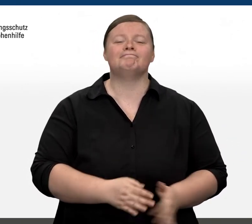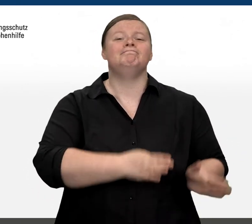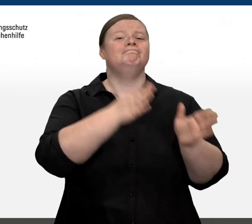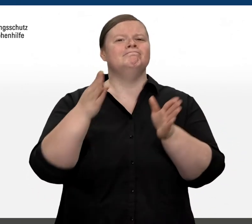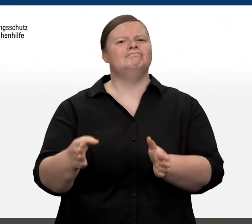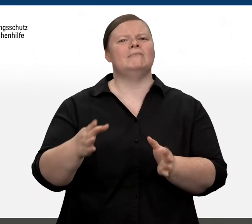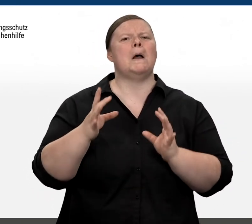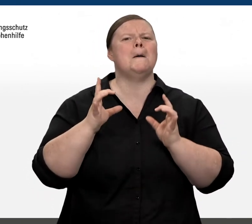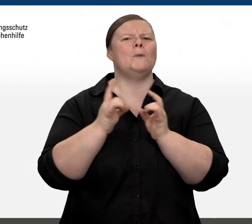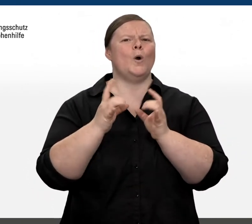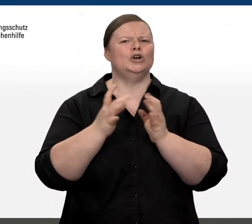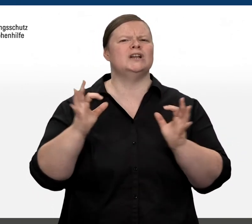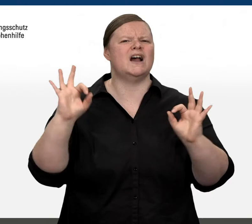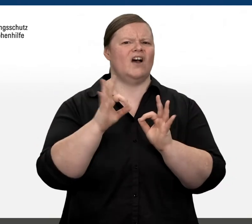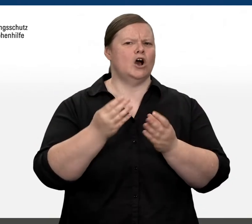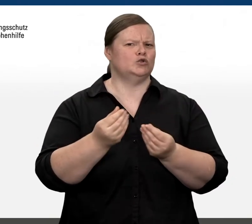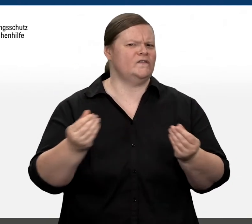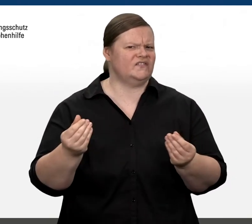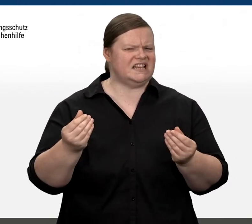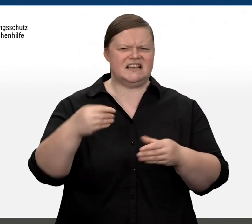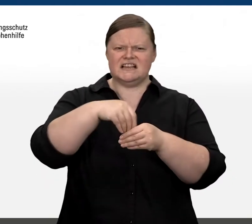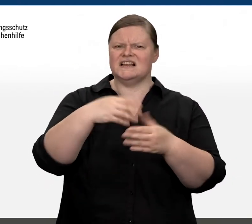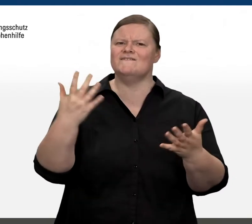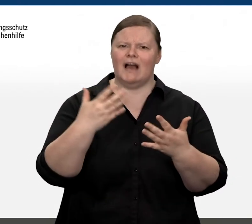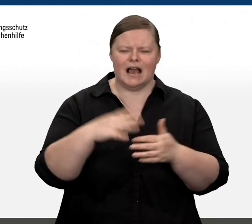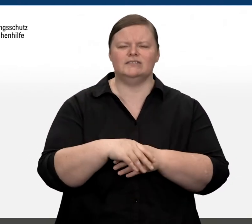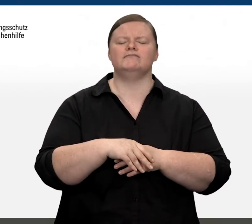Zu den biologischen Gefahrstoffen